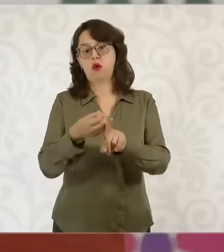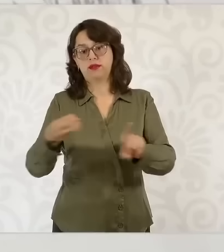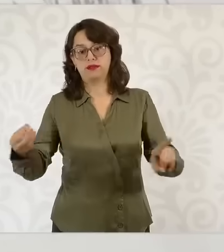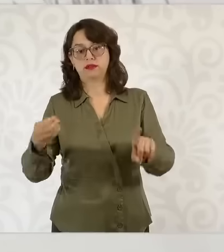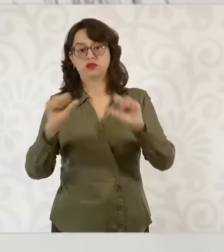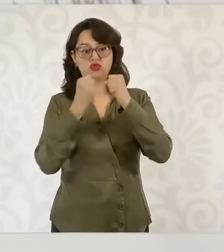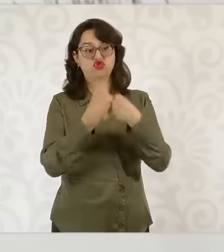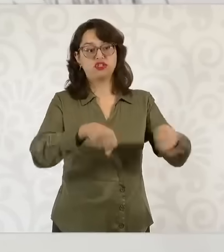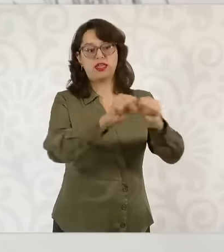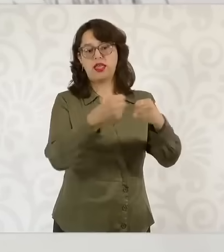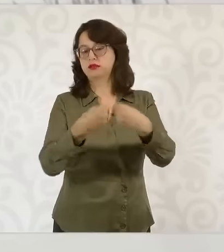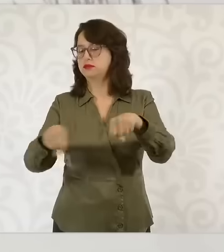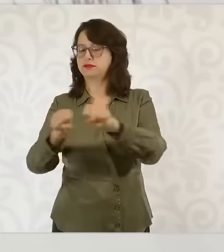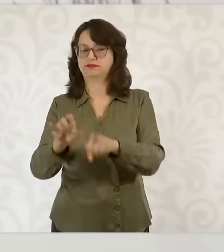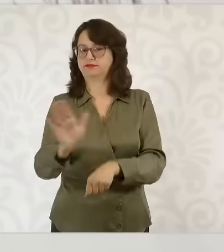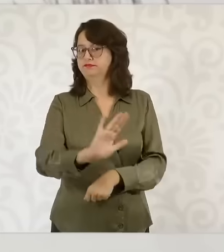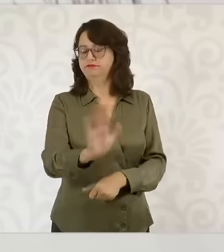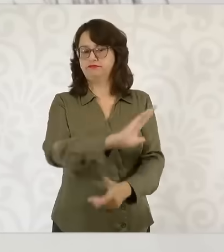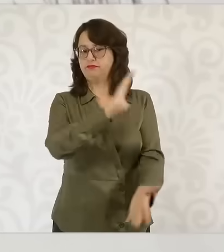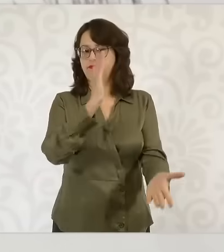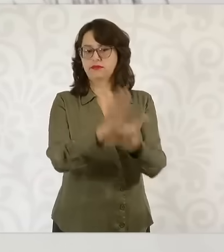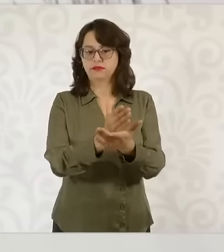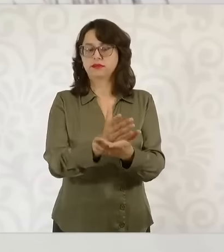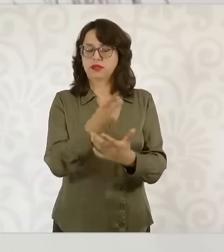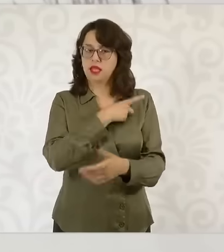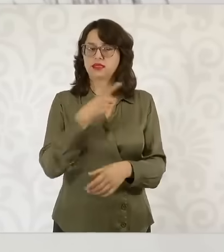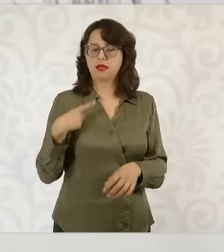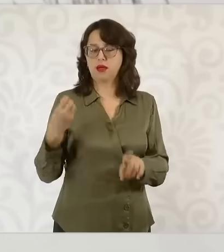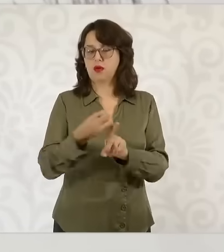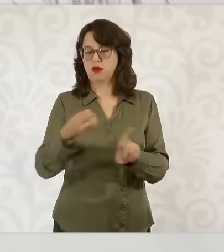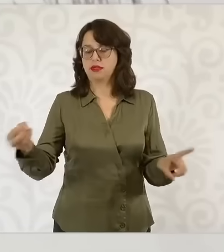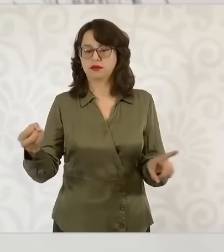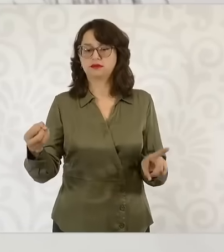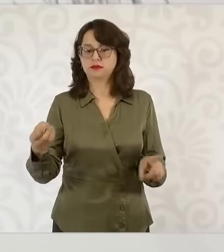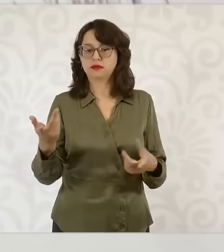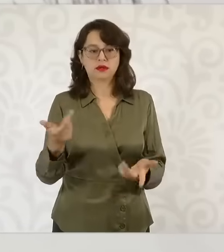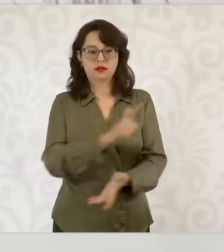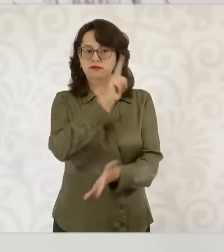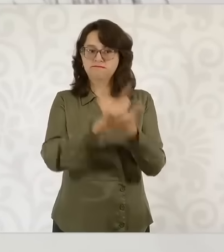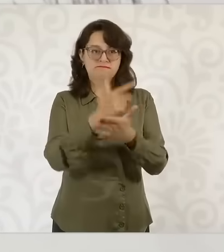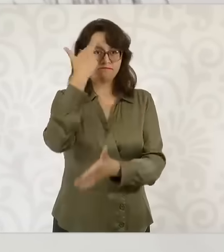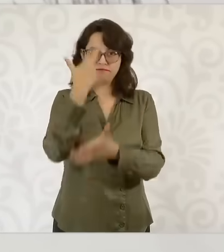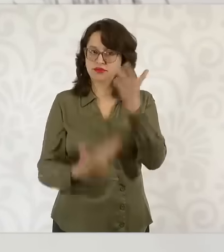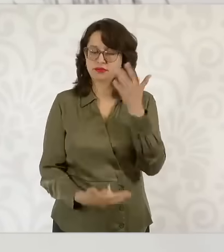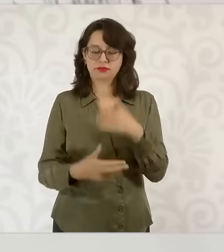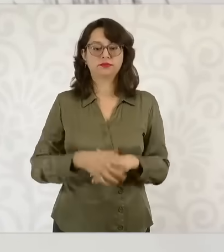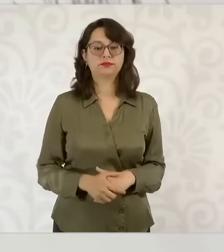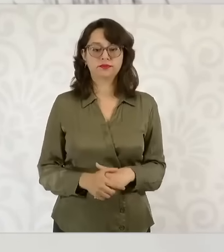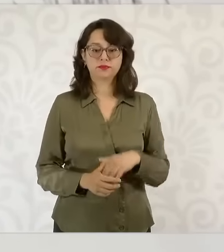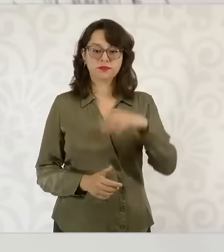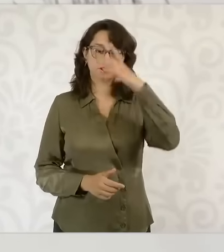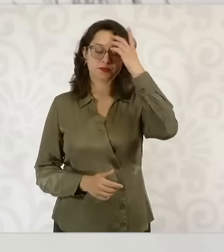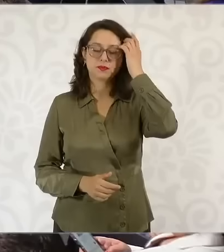regla y hay una mesa para que lo puedan hacer porque siguen siendo ilegales, porque generaron